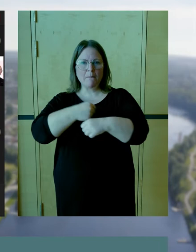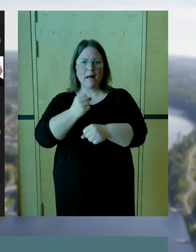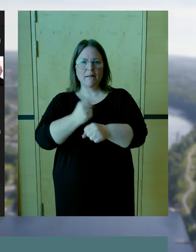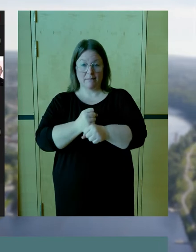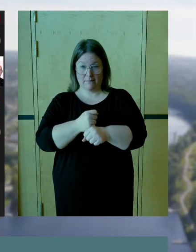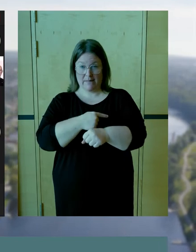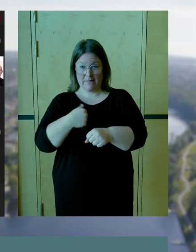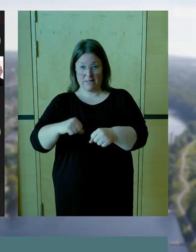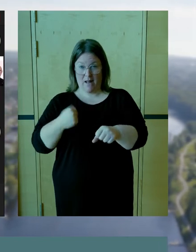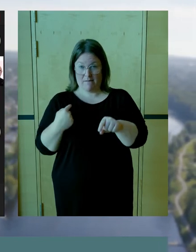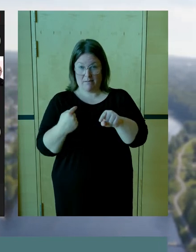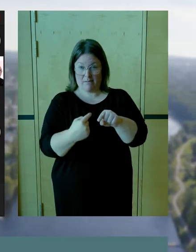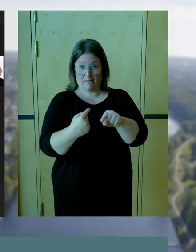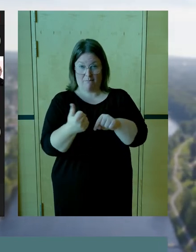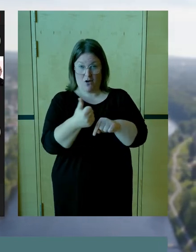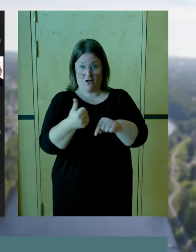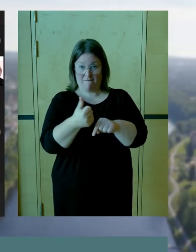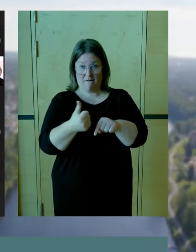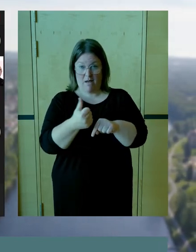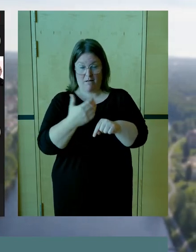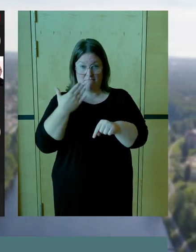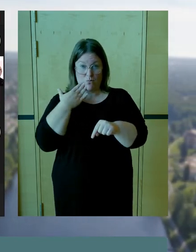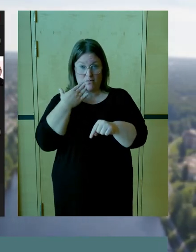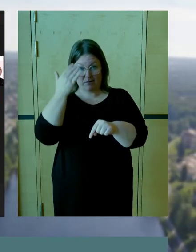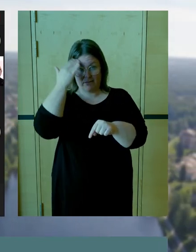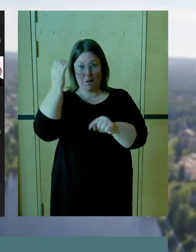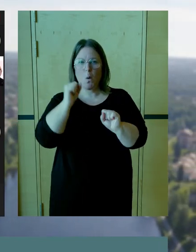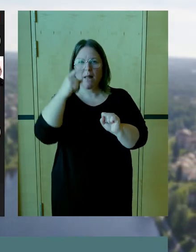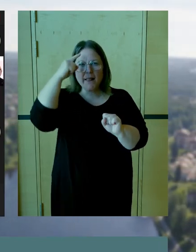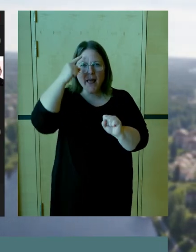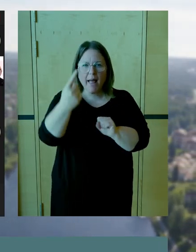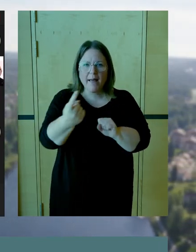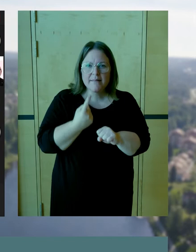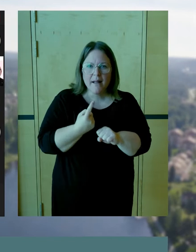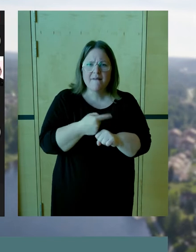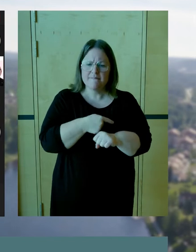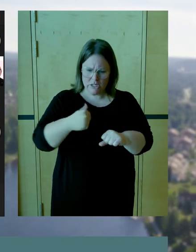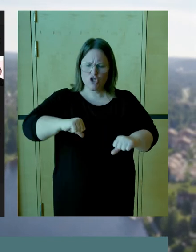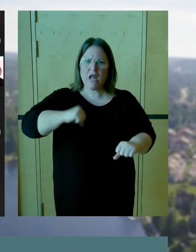Så det måste ju tänkas ätbart till Vi är snart där och då kanske det står